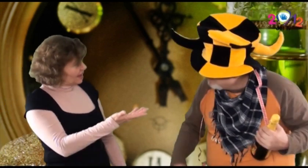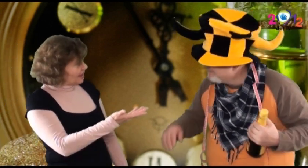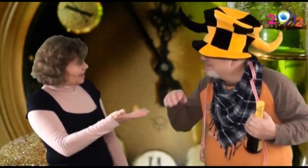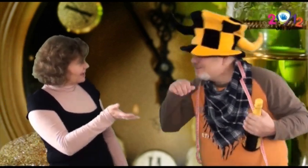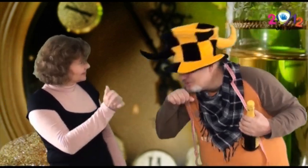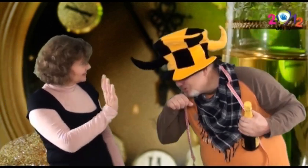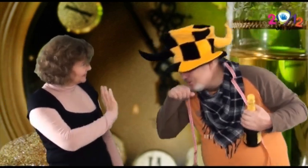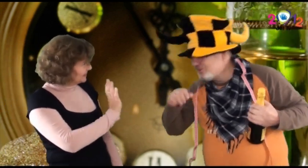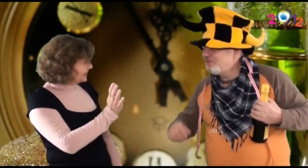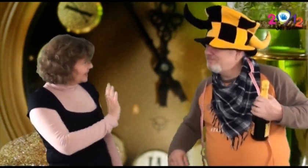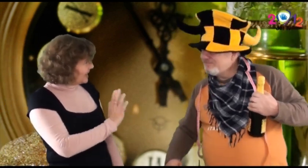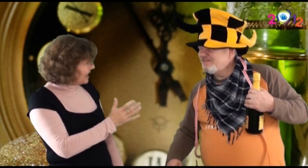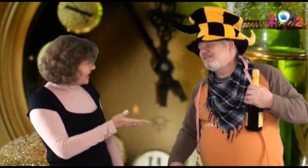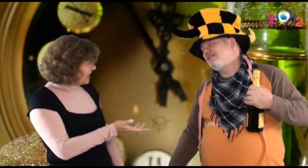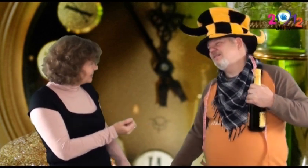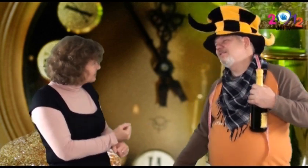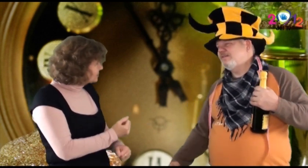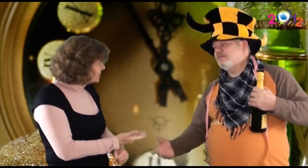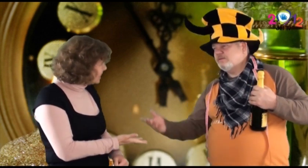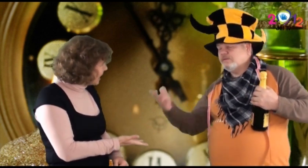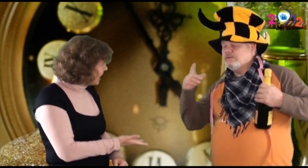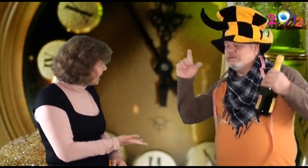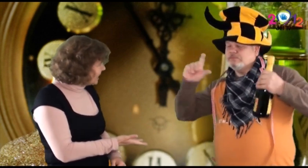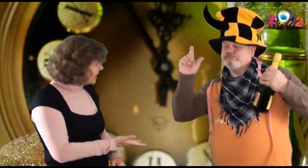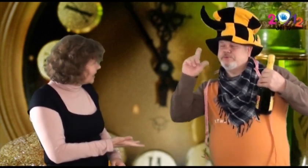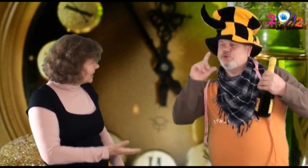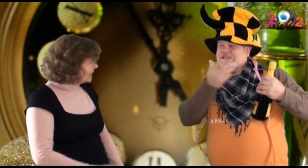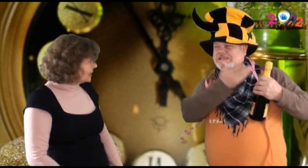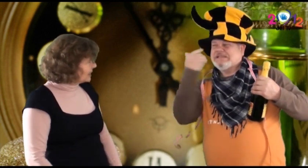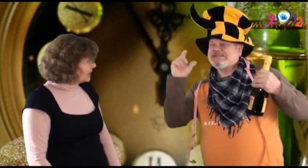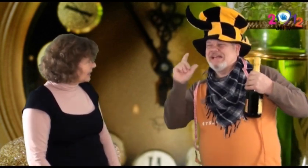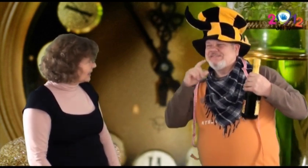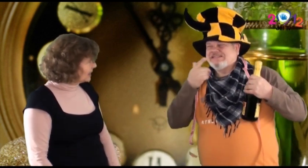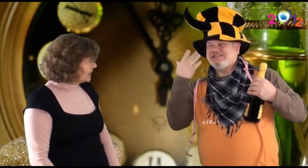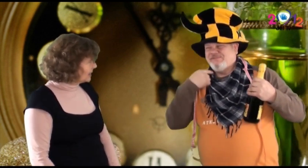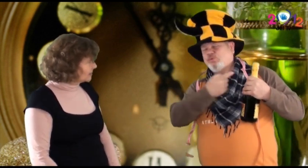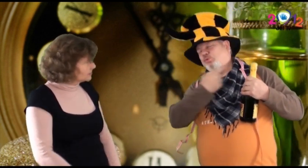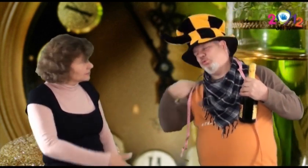Csókolom! Szia! Mit csinálsz? - Buliból jövök, szilveszter volt.